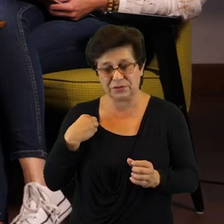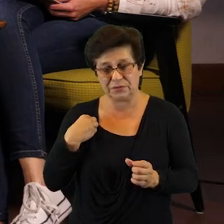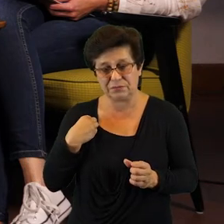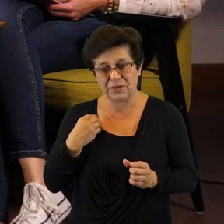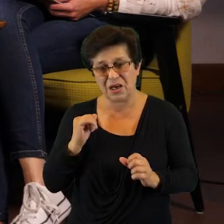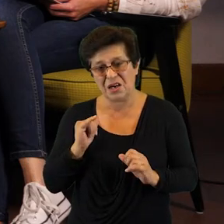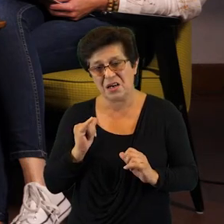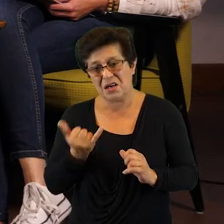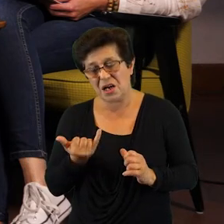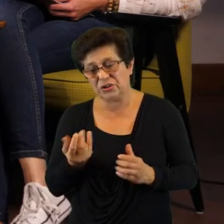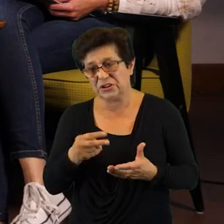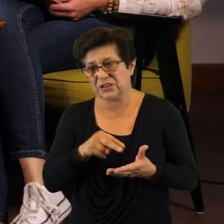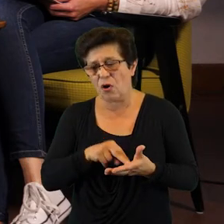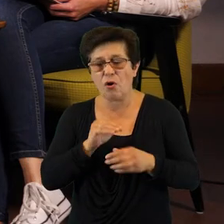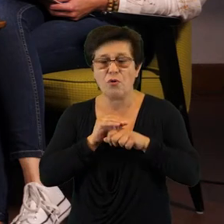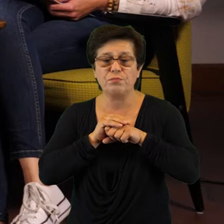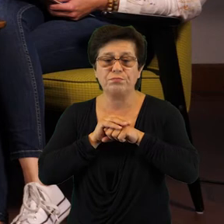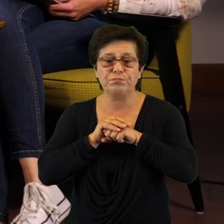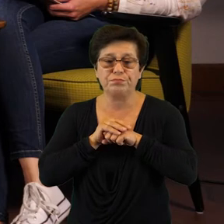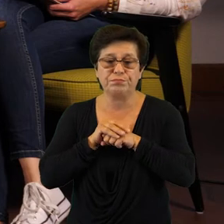górnolotnie powiem, poróżniła Polska,